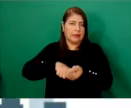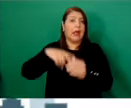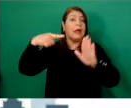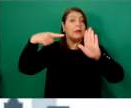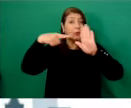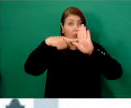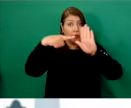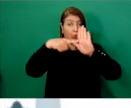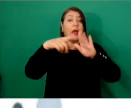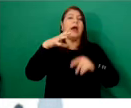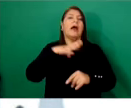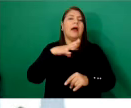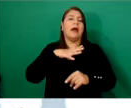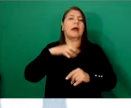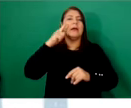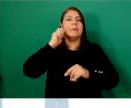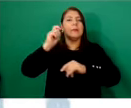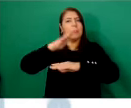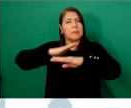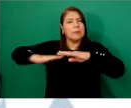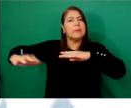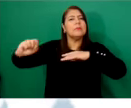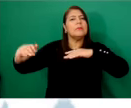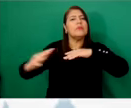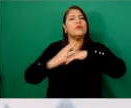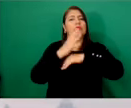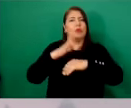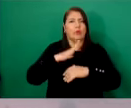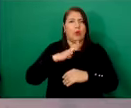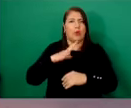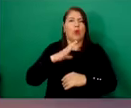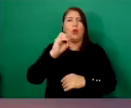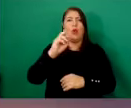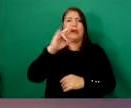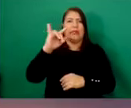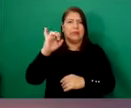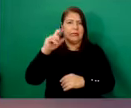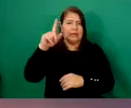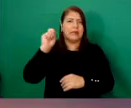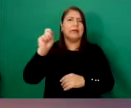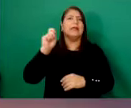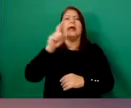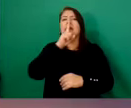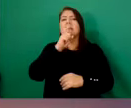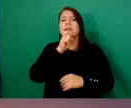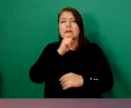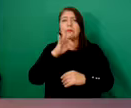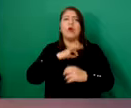La ciudad de Doha se encuentra en la costa oriental de Qatar y limita con el golfo pérsico.